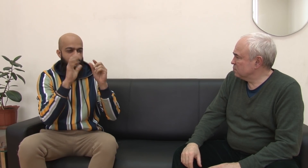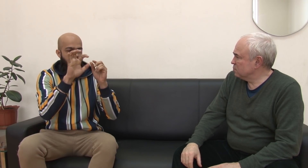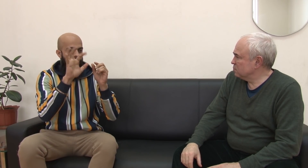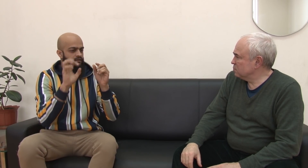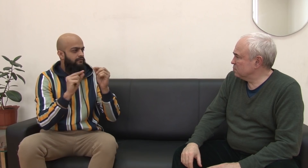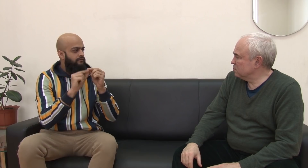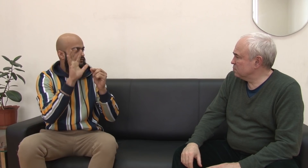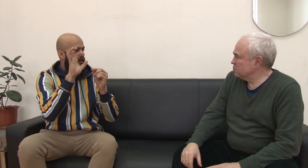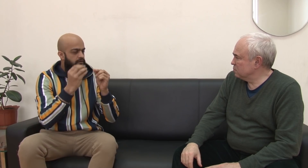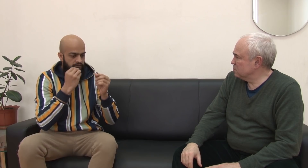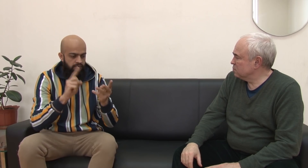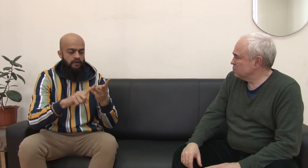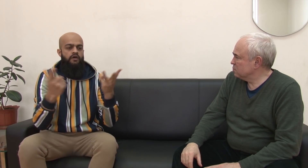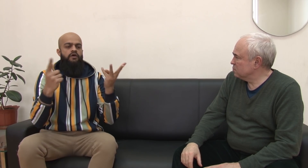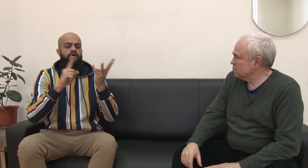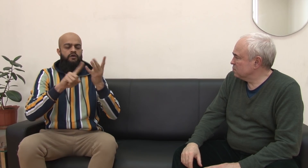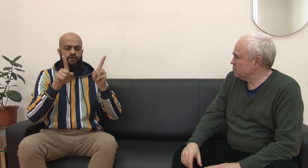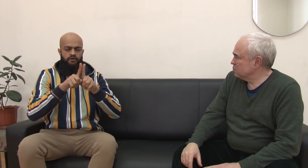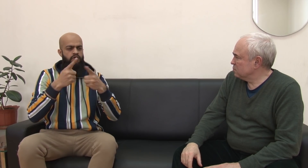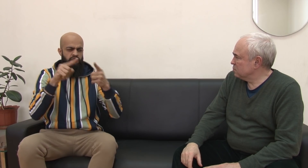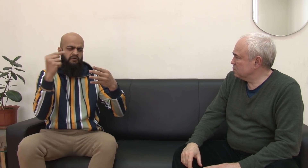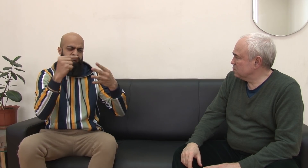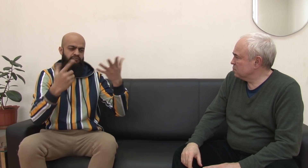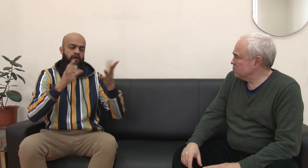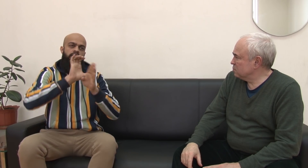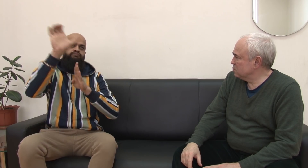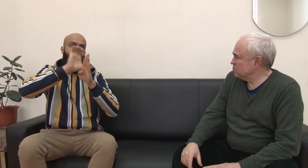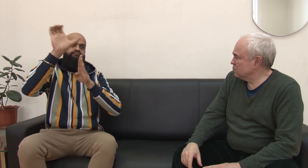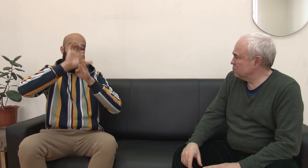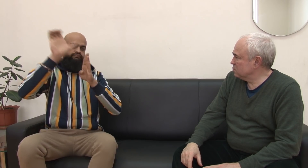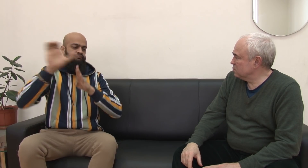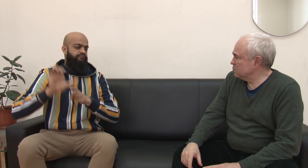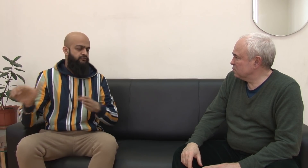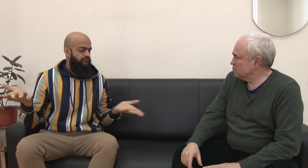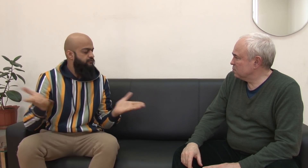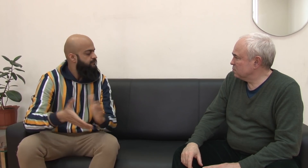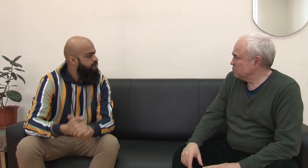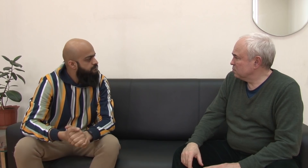и проч. И экспортирует.